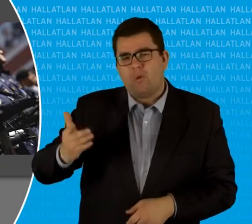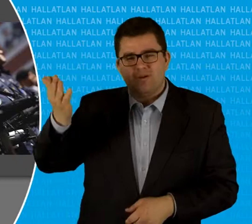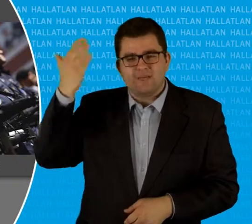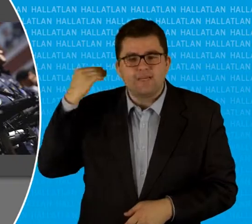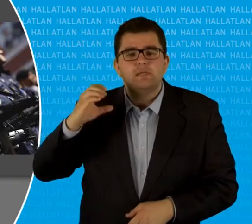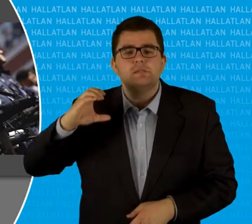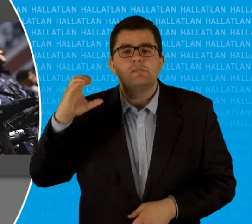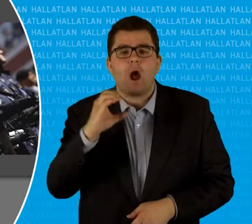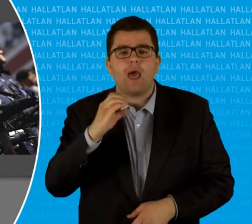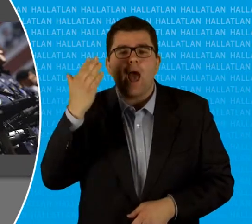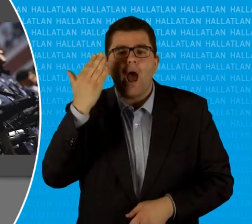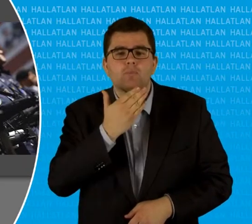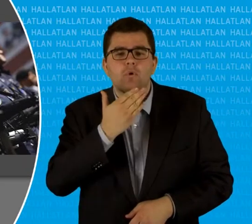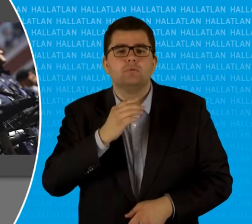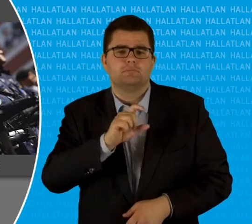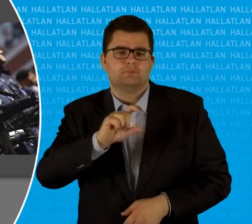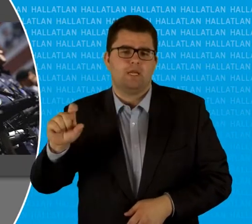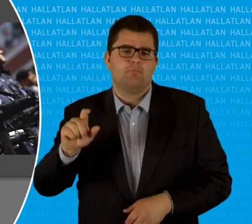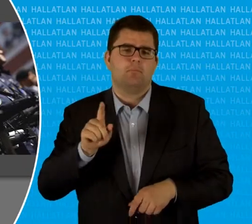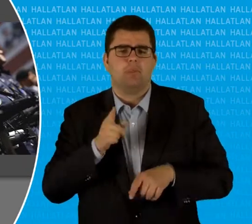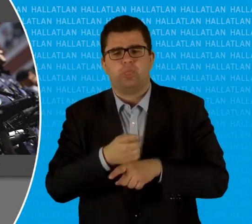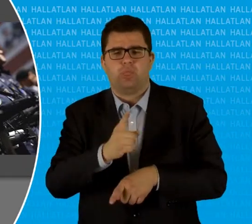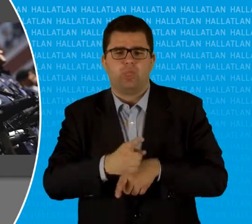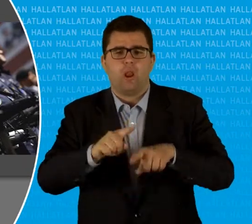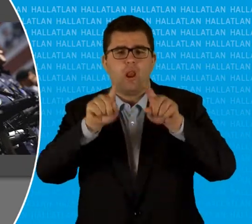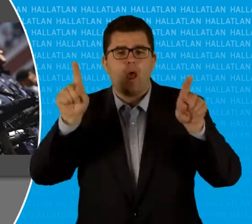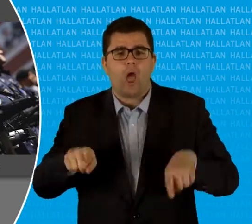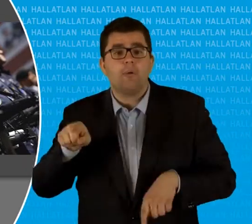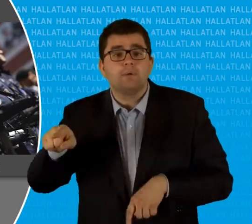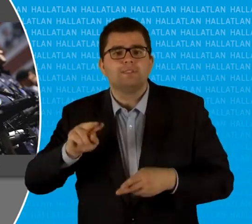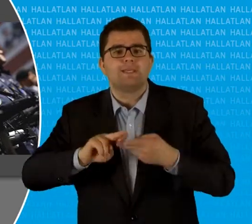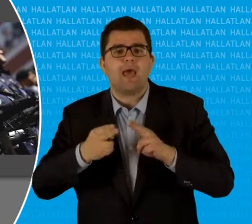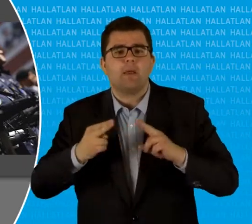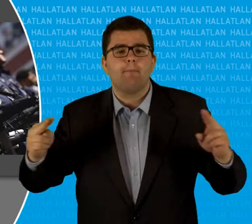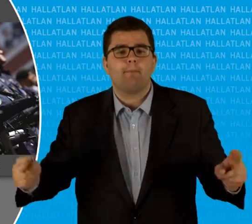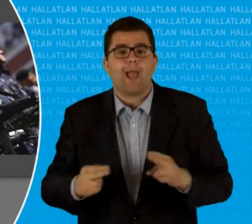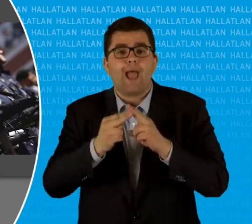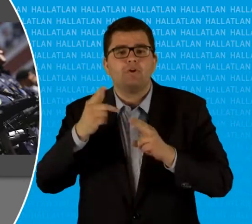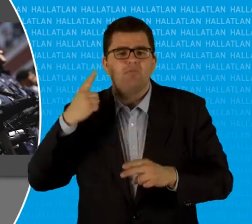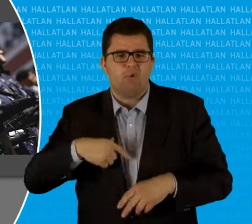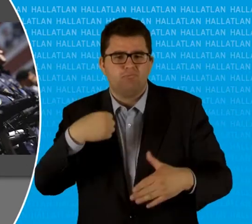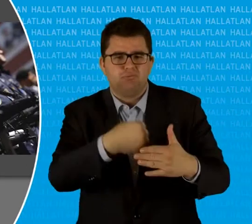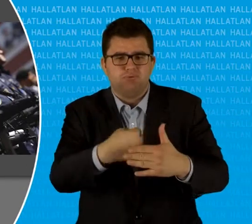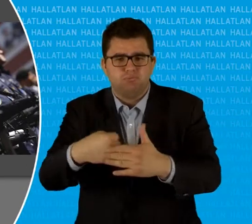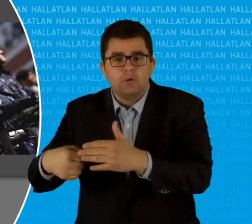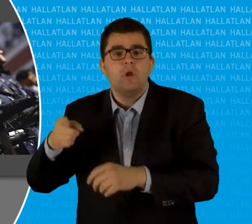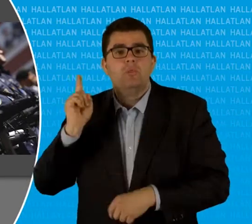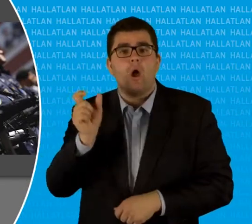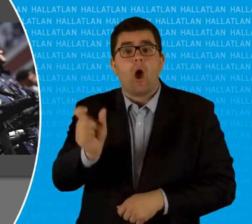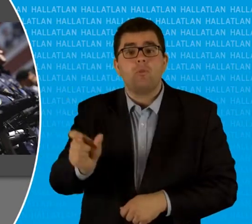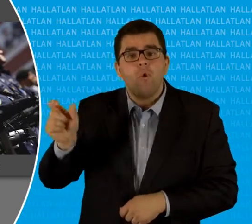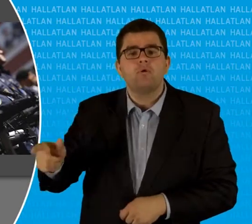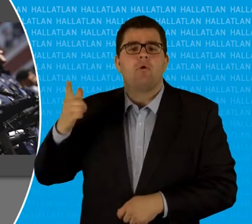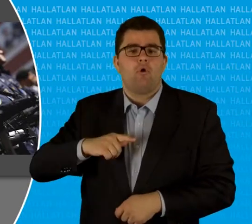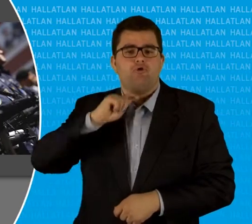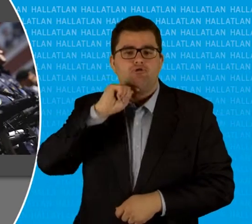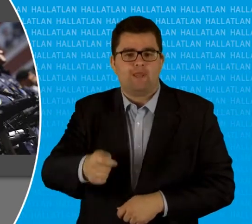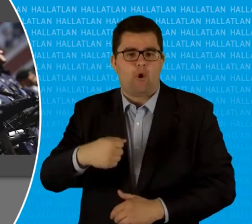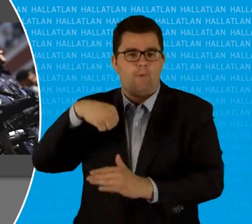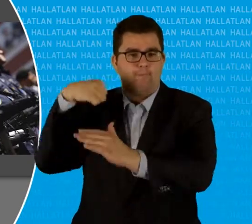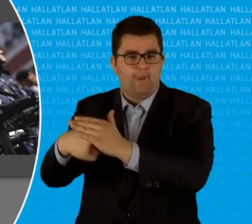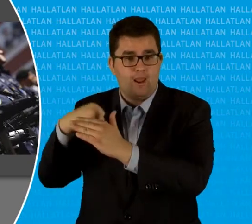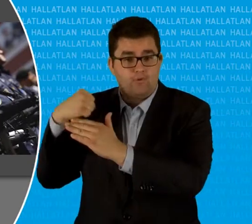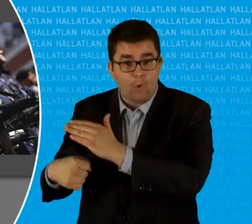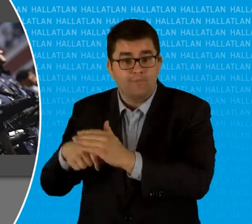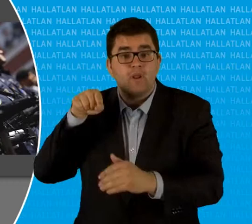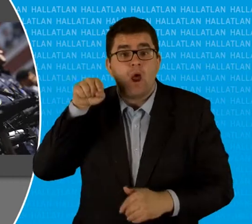akiket a Charlie Hebdo című szatirikus lap elleni szerdai párizsi merénylet elkövetésével gyanúsítottak.